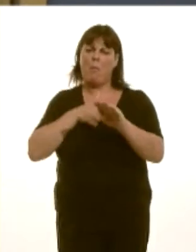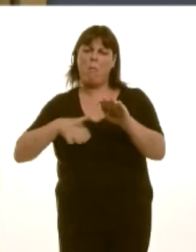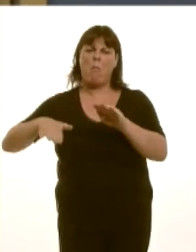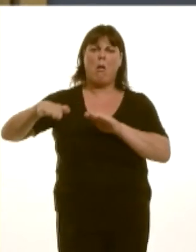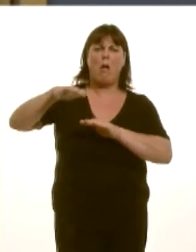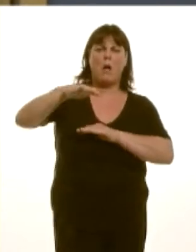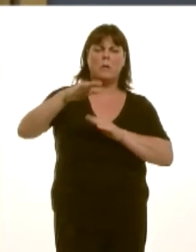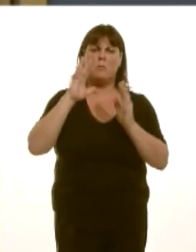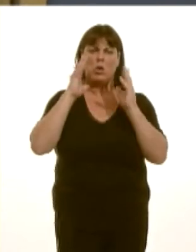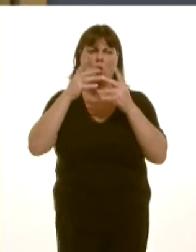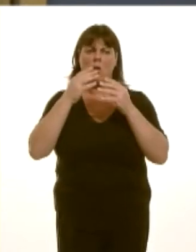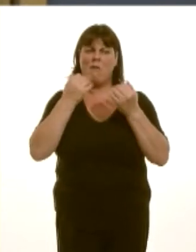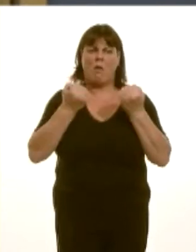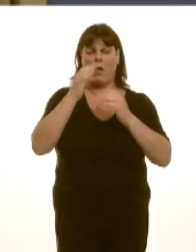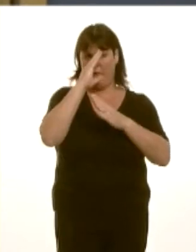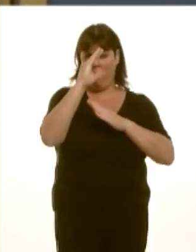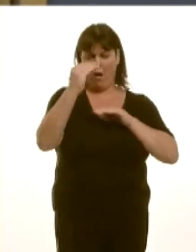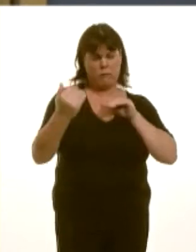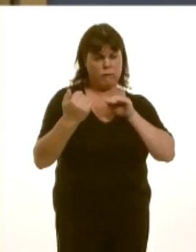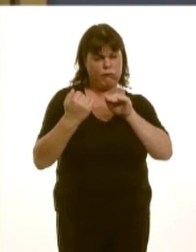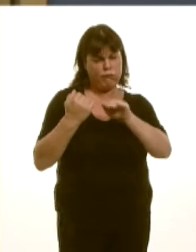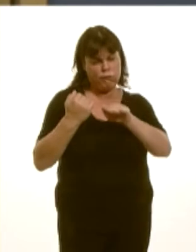ar hyd yr heol honno, ac y gallai hynny greu damweiniau.